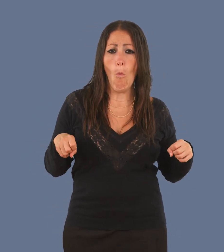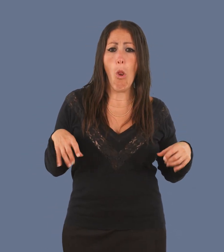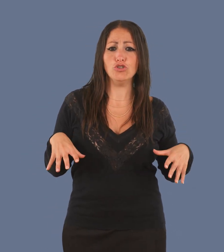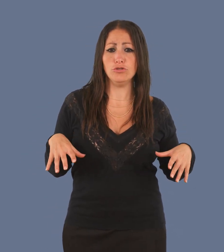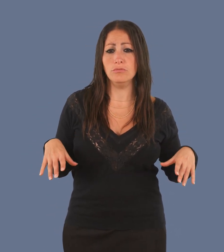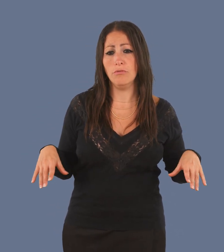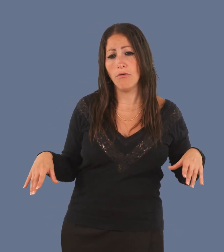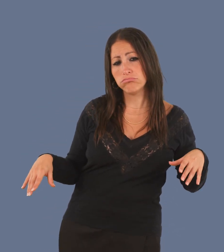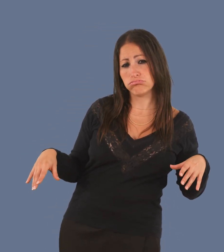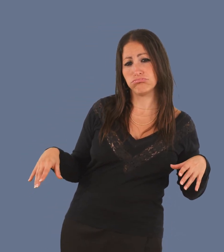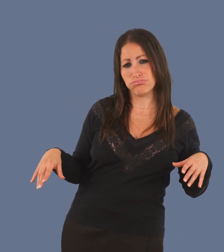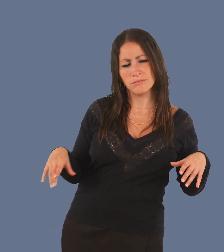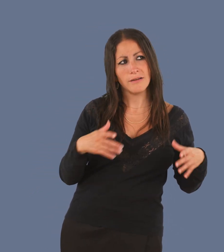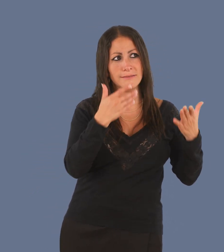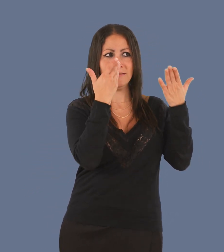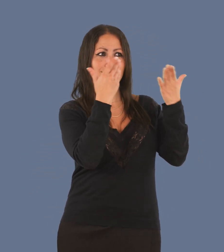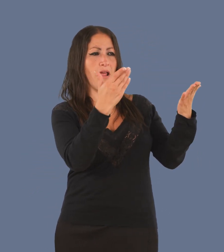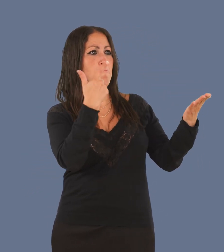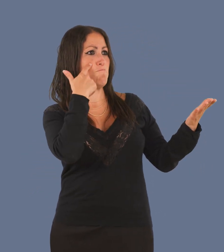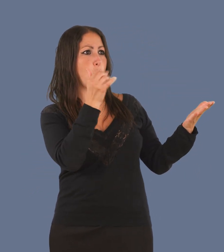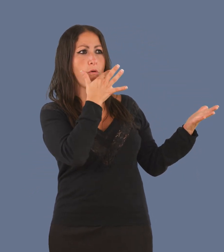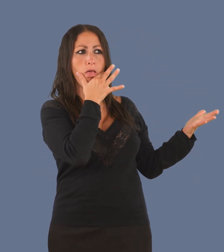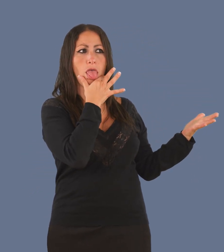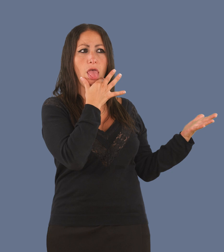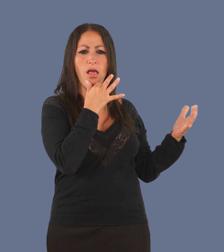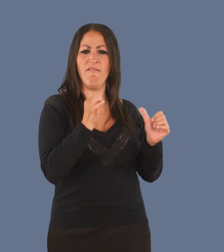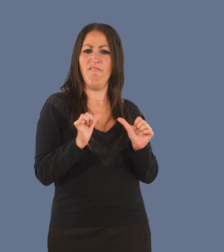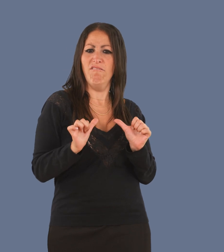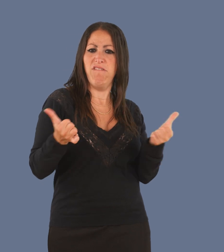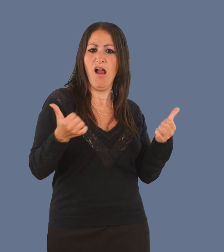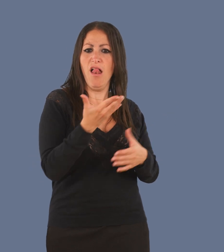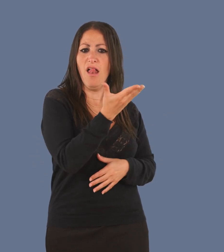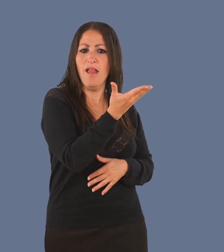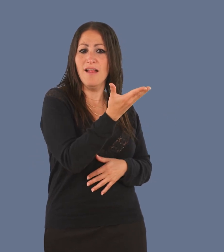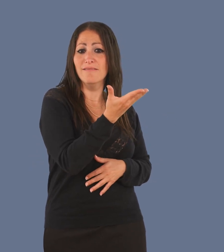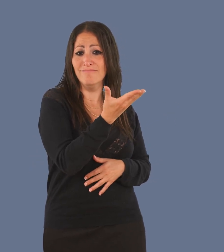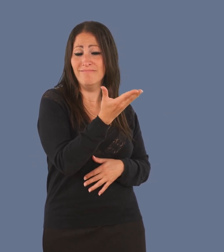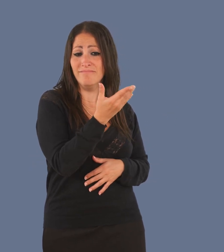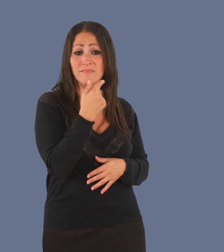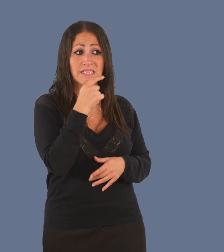relâchées, exprimant une aisance toute virile.